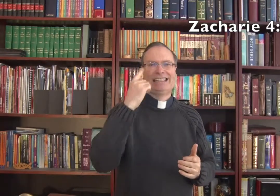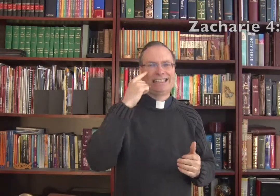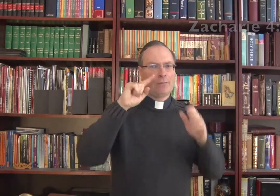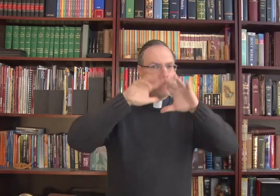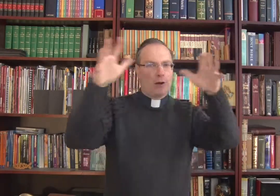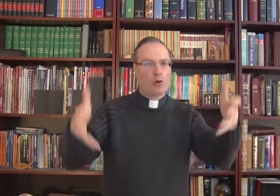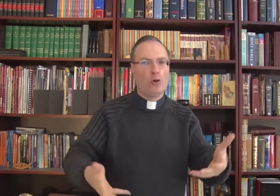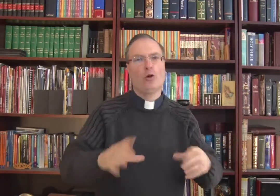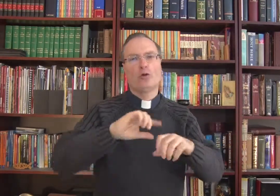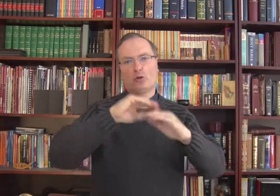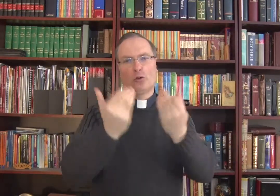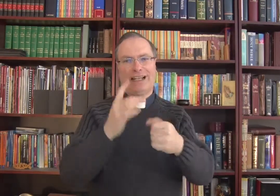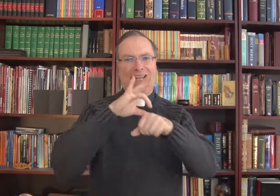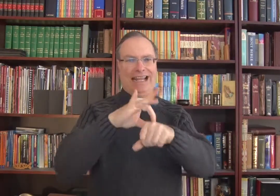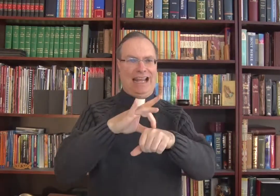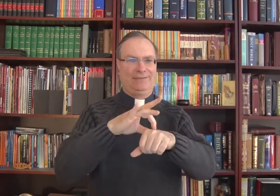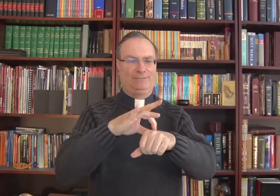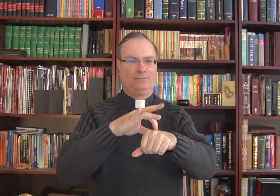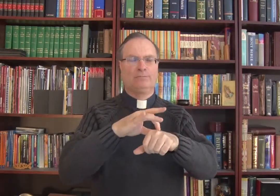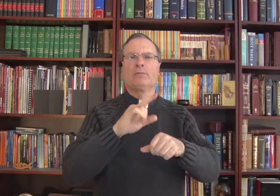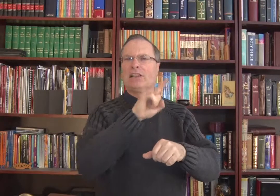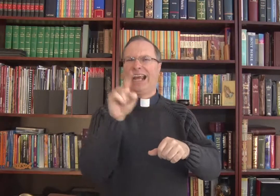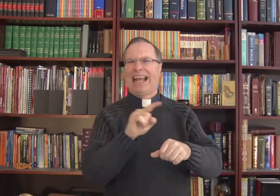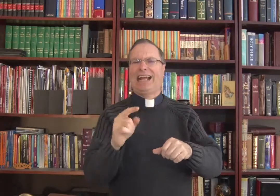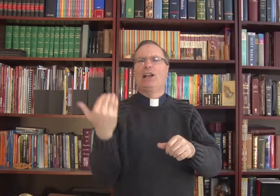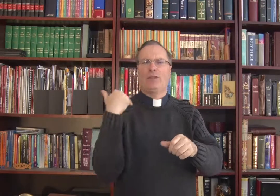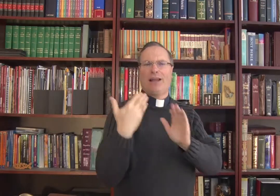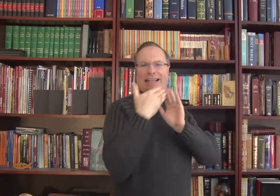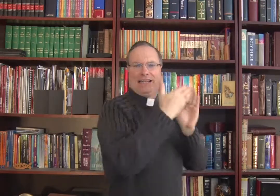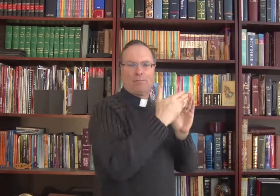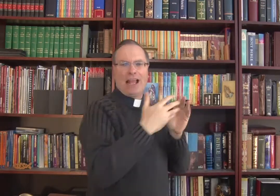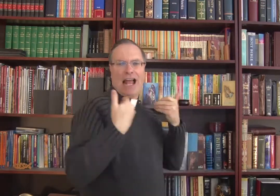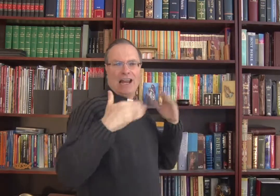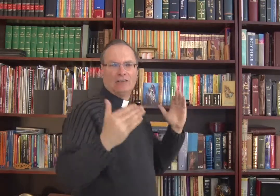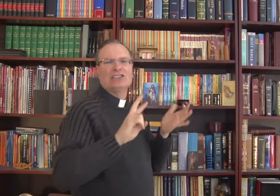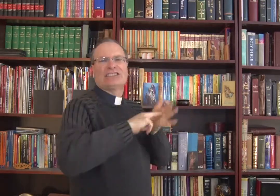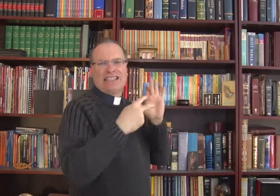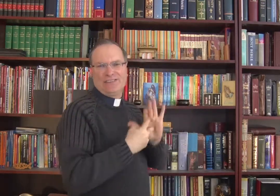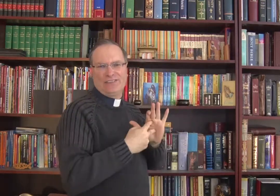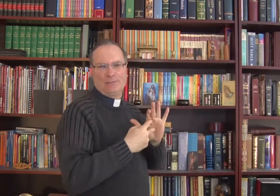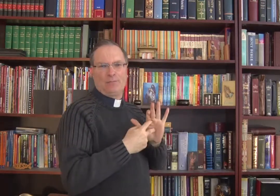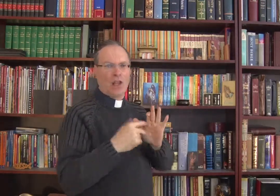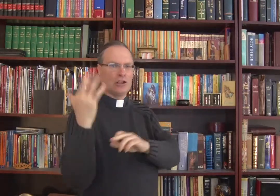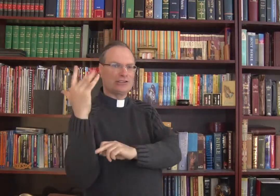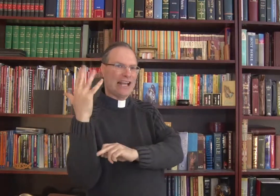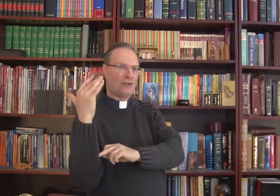qui parcourent toute la terre.» Zacharie demandait à l’ange ce que signifie le chandelier